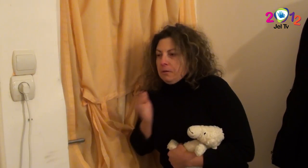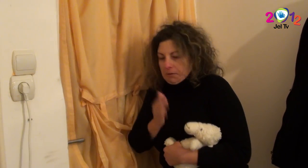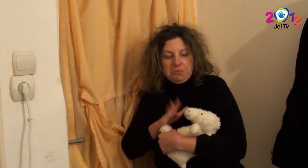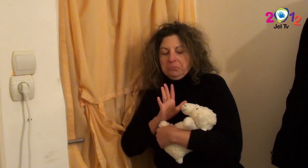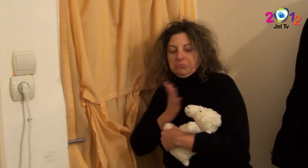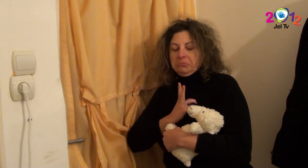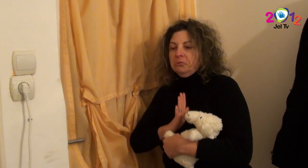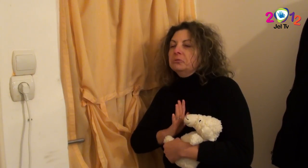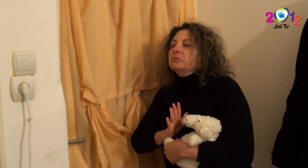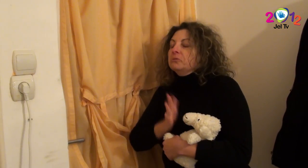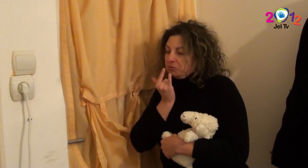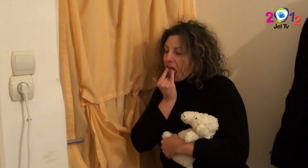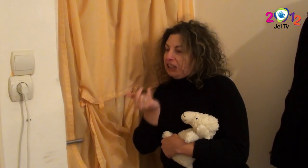Nyugi!